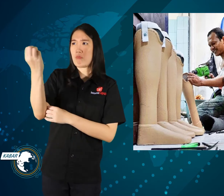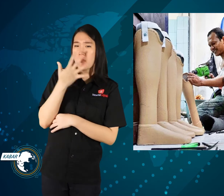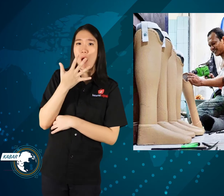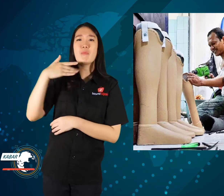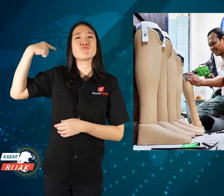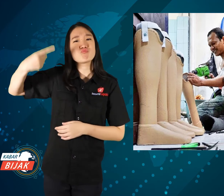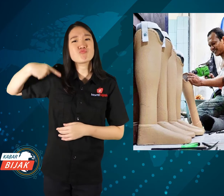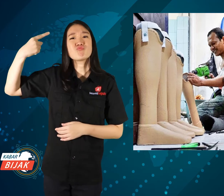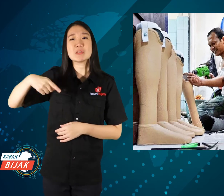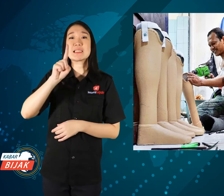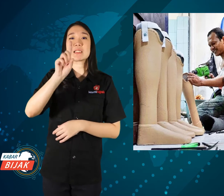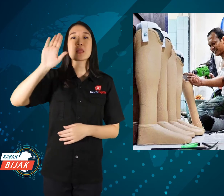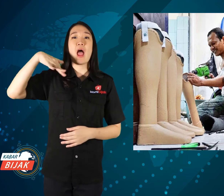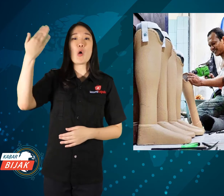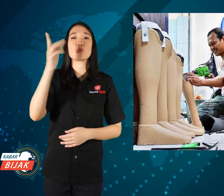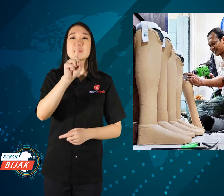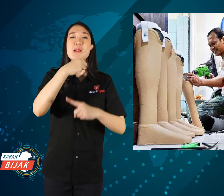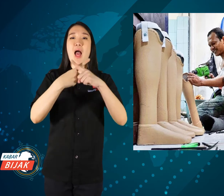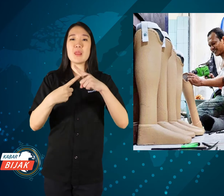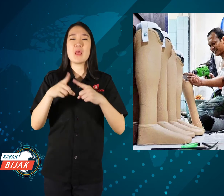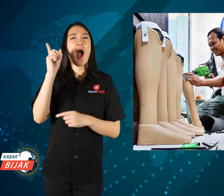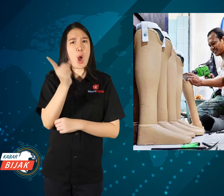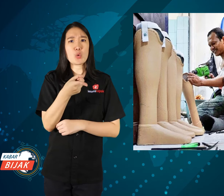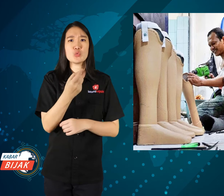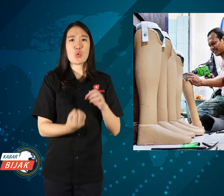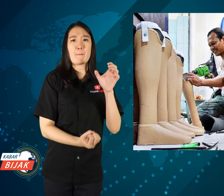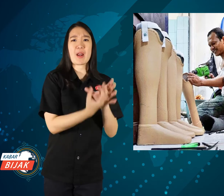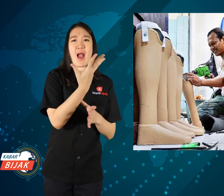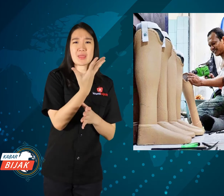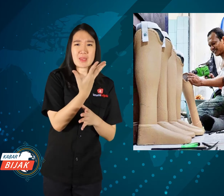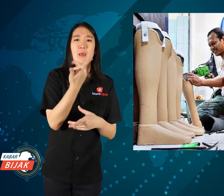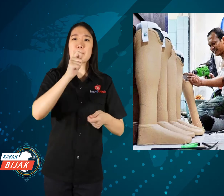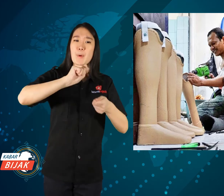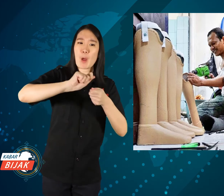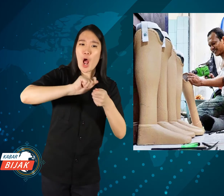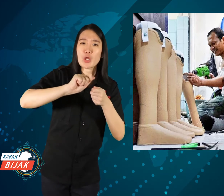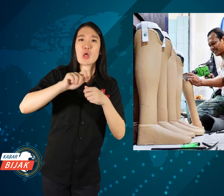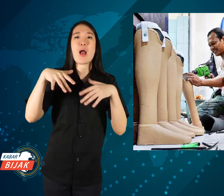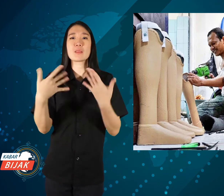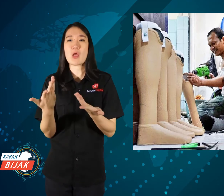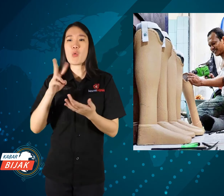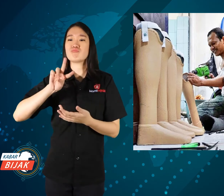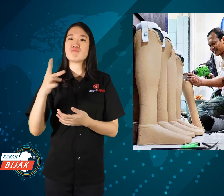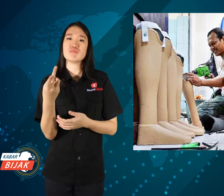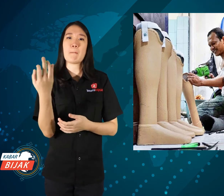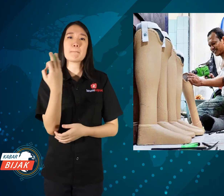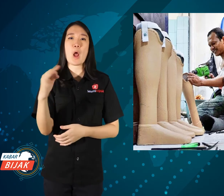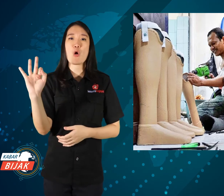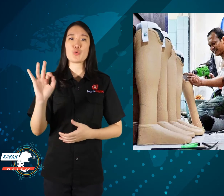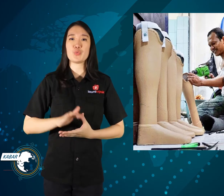Menurutnya rutin 1 tahun 1x kaki palsu harus diupdate, entah diperbaiki atau diganti baru.